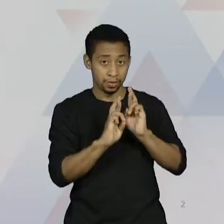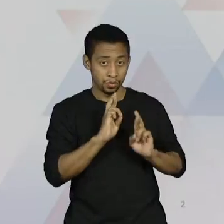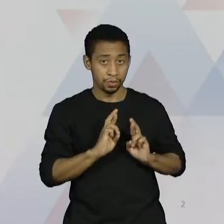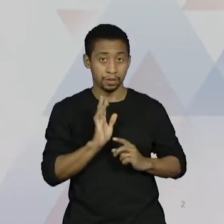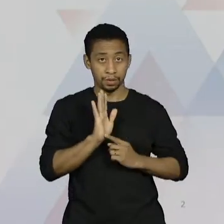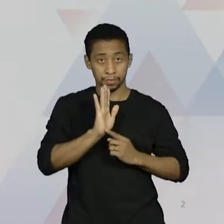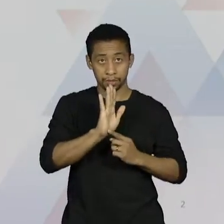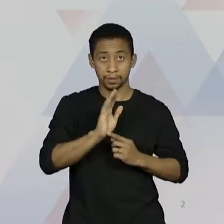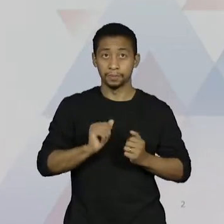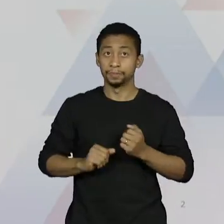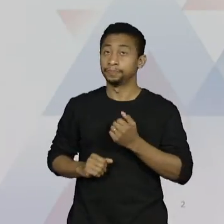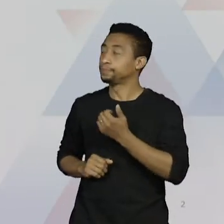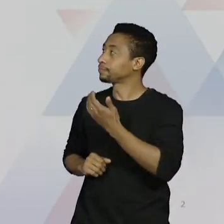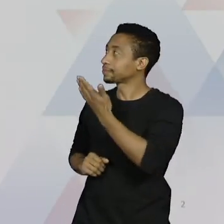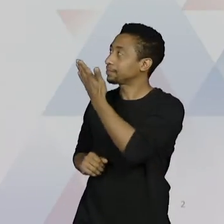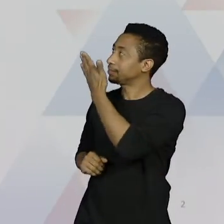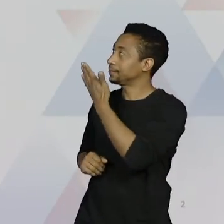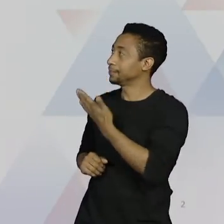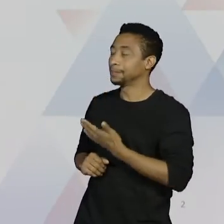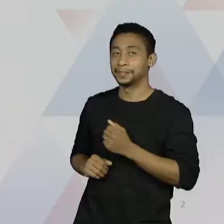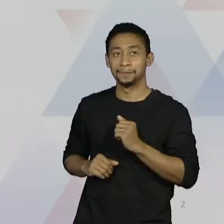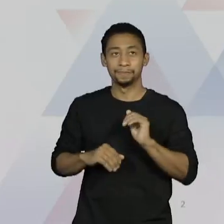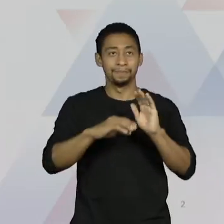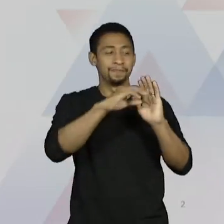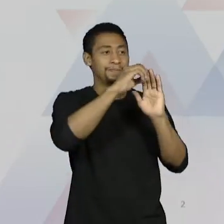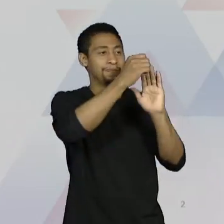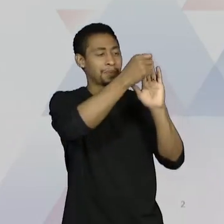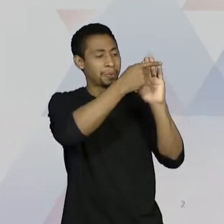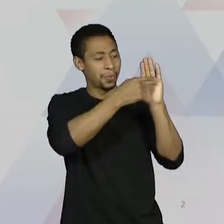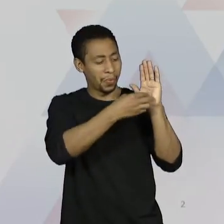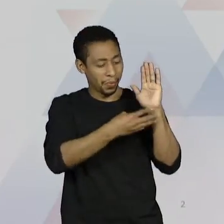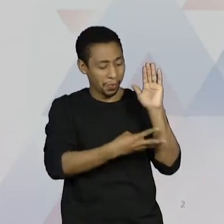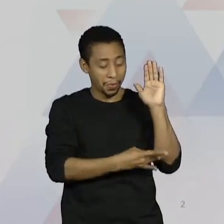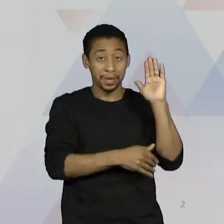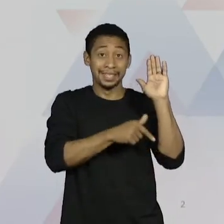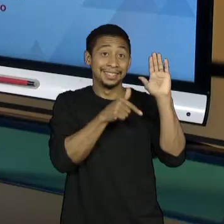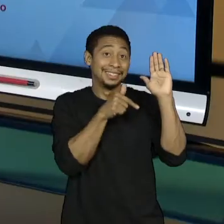ESTAMOS NO MÓDULO 7: FINALIZAÇÃO DA SOLUÇÃO. ESTAMOS QUASE TERMINANDO AÍ O PROJETO